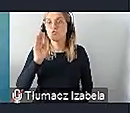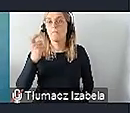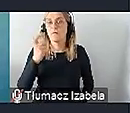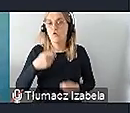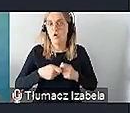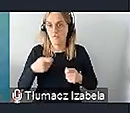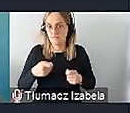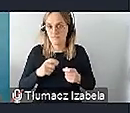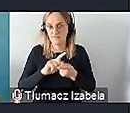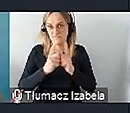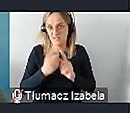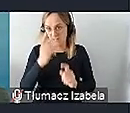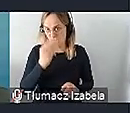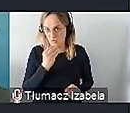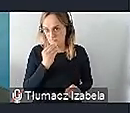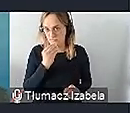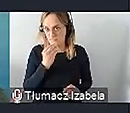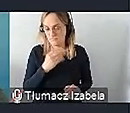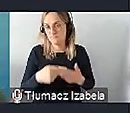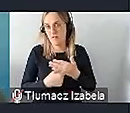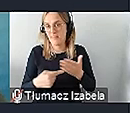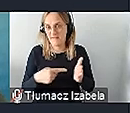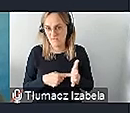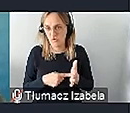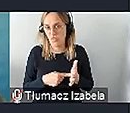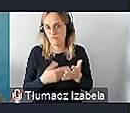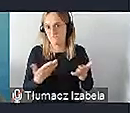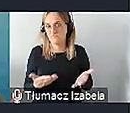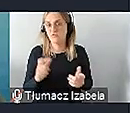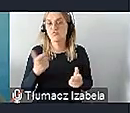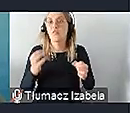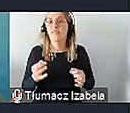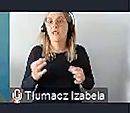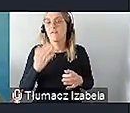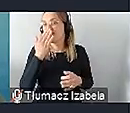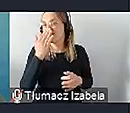Zmieniamy problem, który jest naszą metaforą problemu. Co teraz będzie rozwiązaniem?